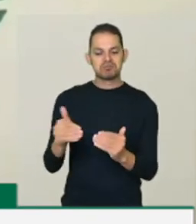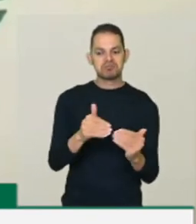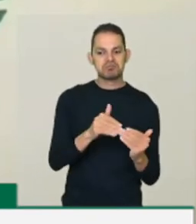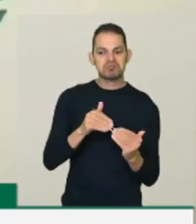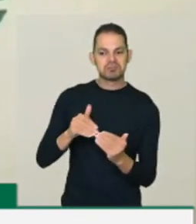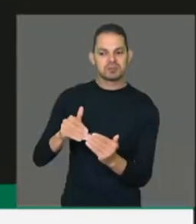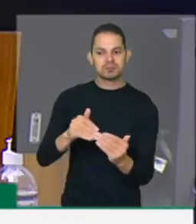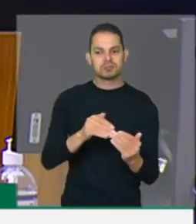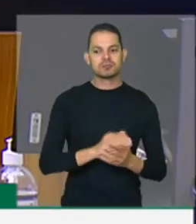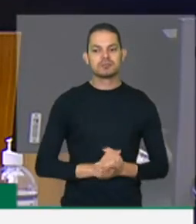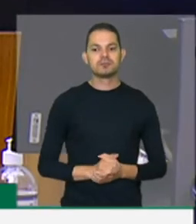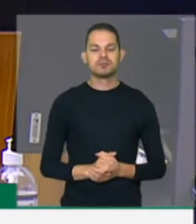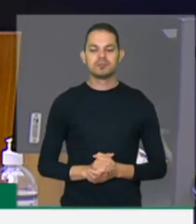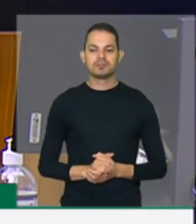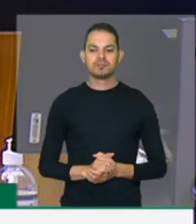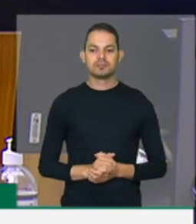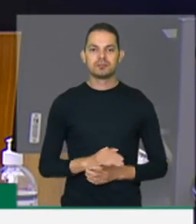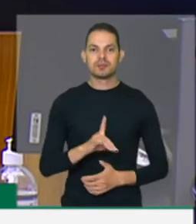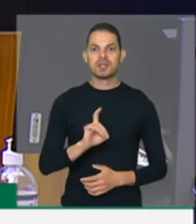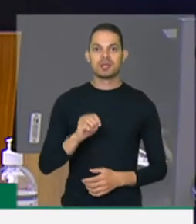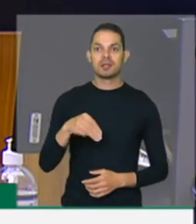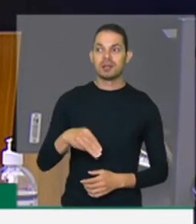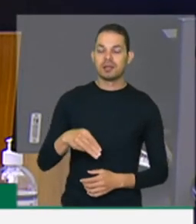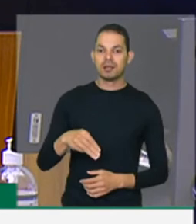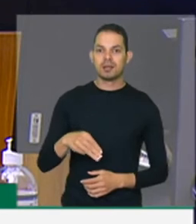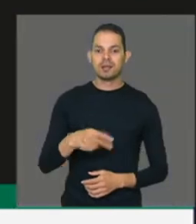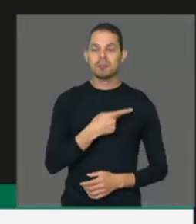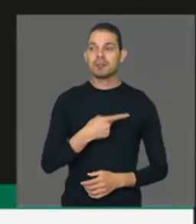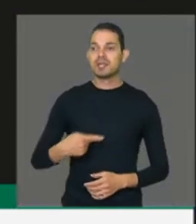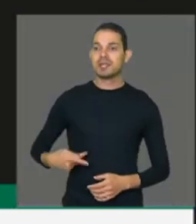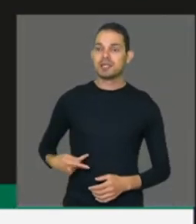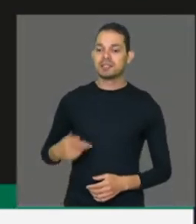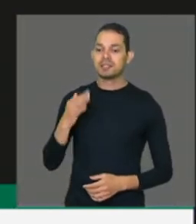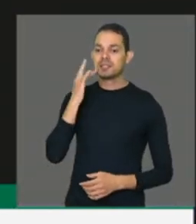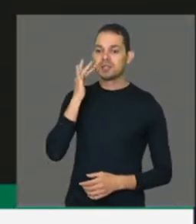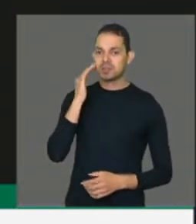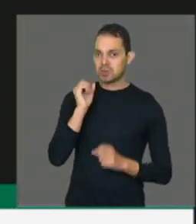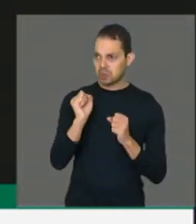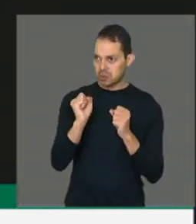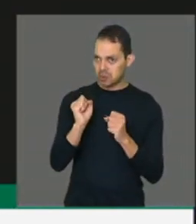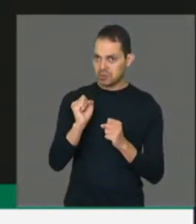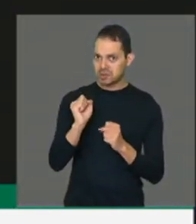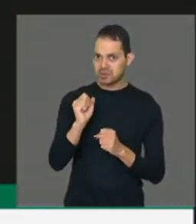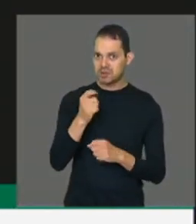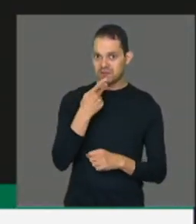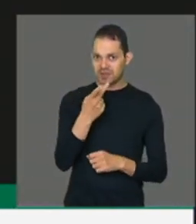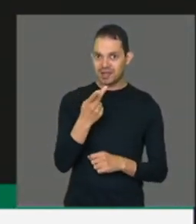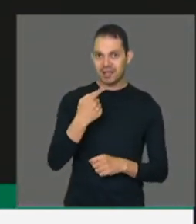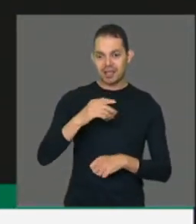[PRESIDENTE]: DEM? -- [DEPUTADO]: PRESIDENTE... ARTHUR LIRA, PERMITA-ME FALAR NO REQUERIMENTO, EU PAREI O MEU CARRO NA ESTRADA NESSE